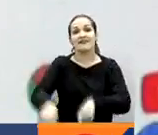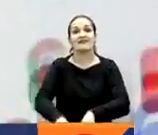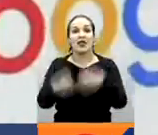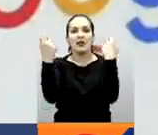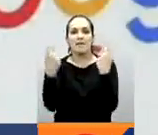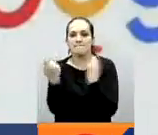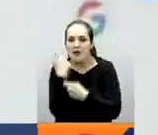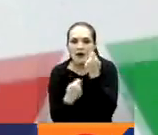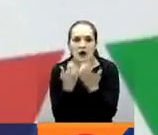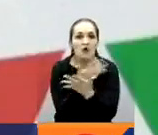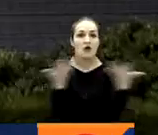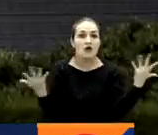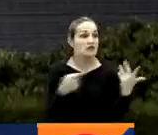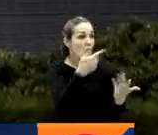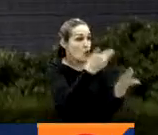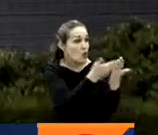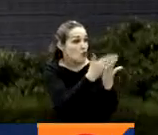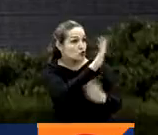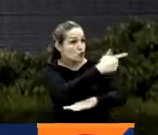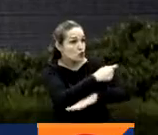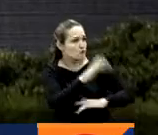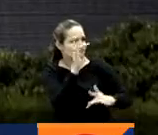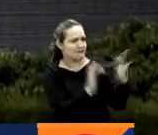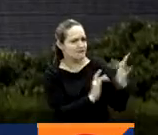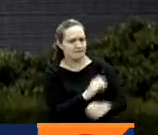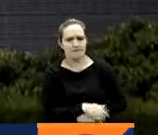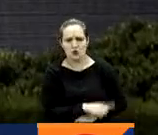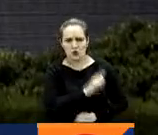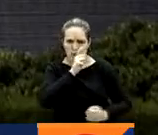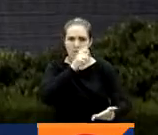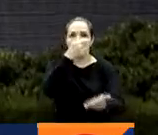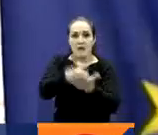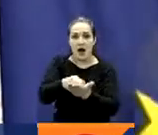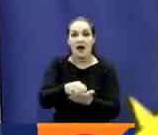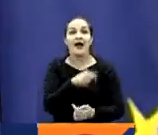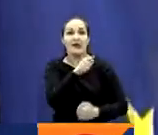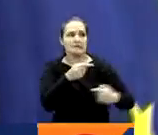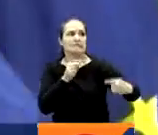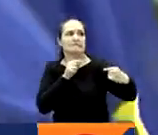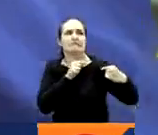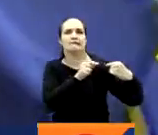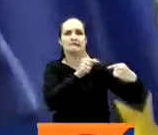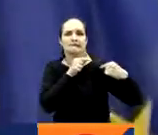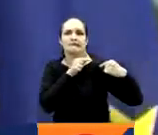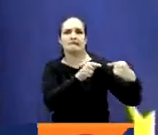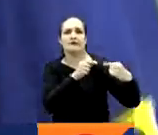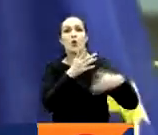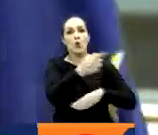naturaleza anti competitiva